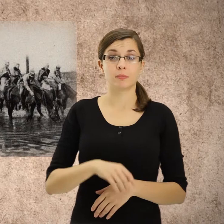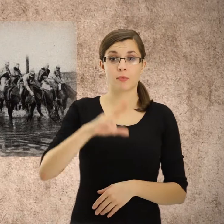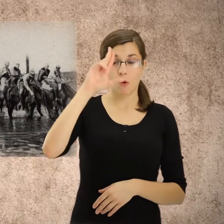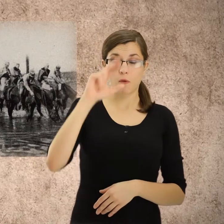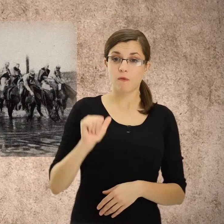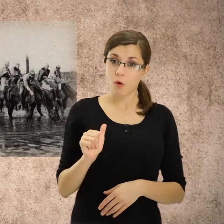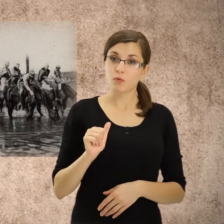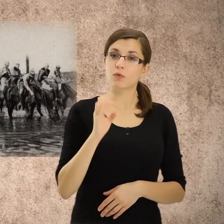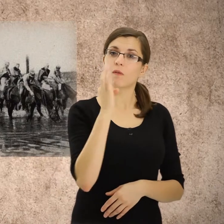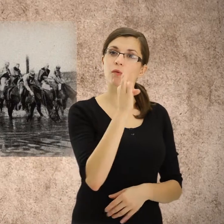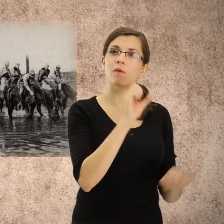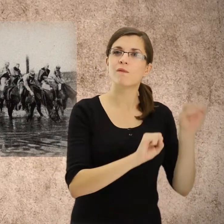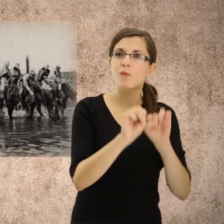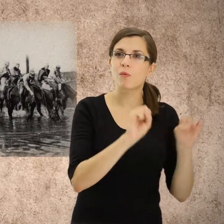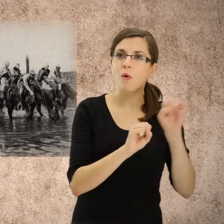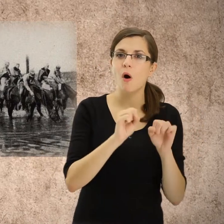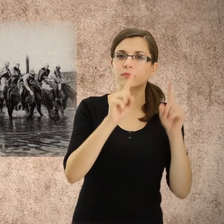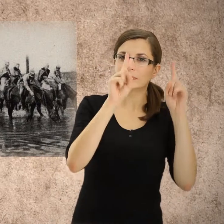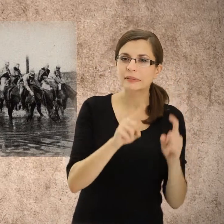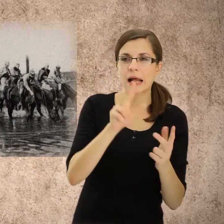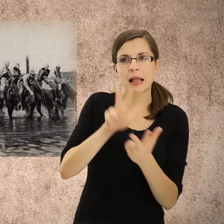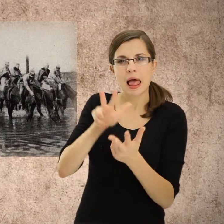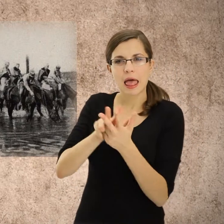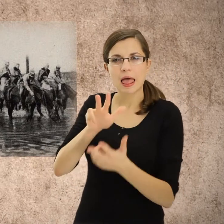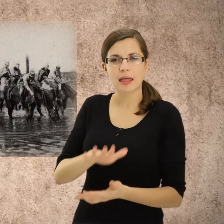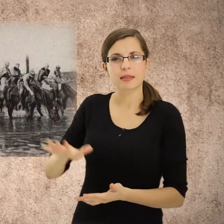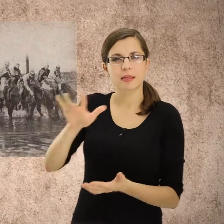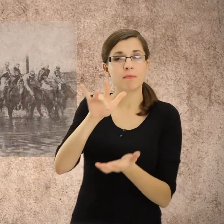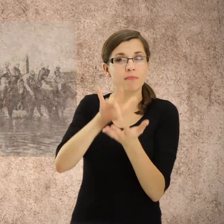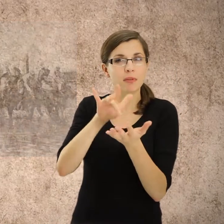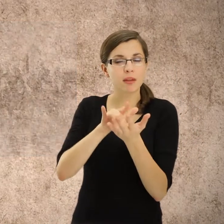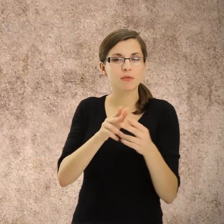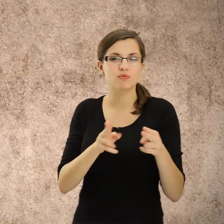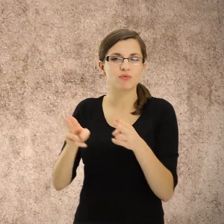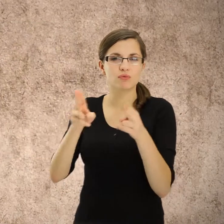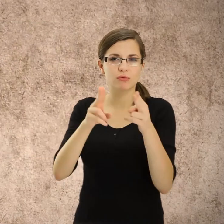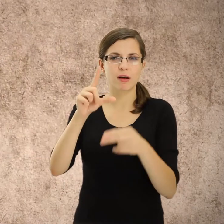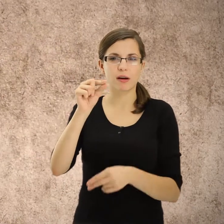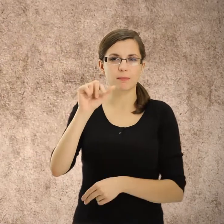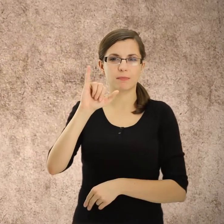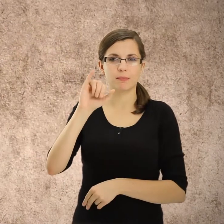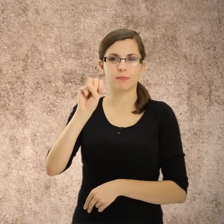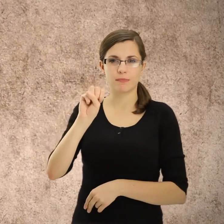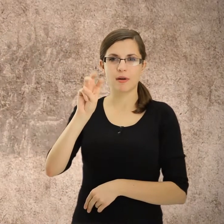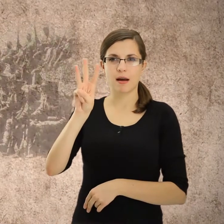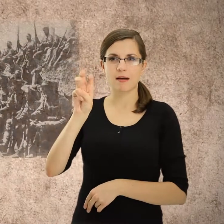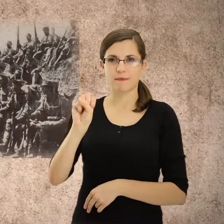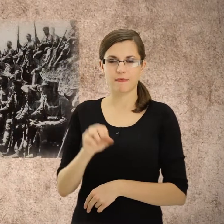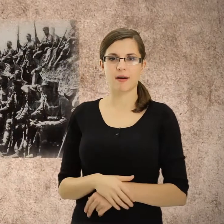Wojska włoskie ruszyły do ofensywy nad rzeką Piawa,